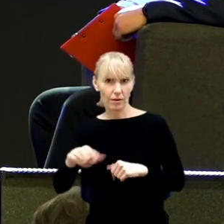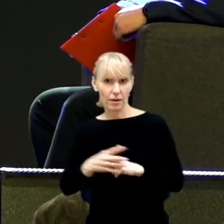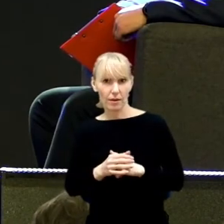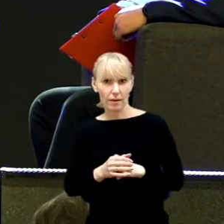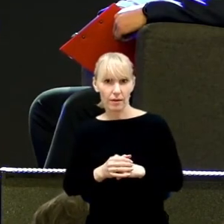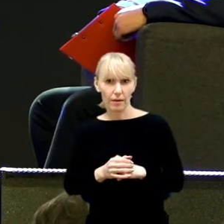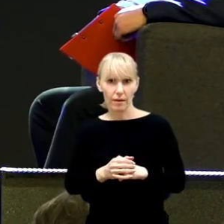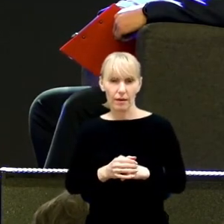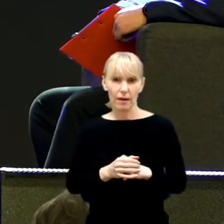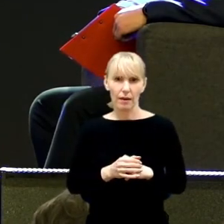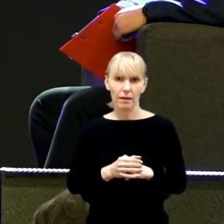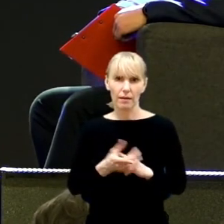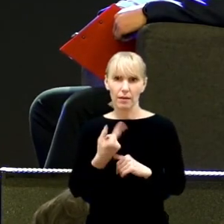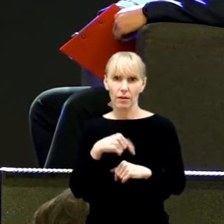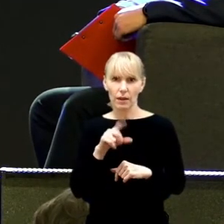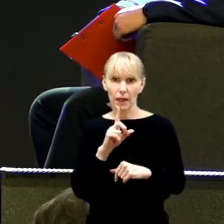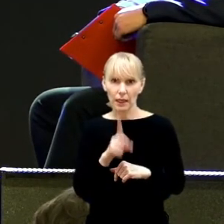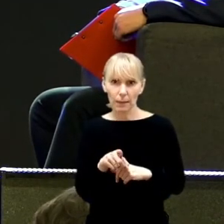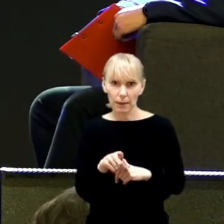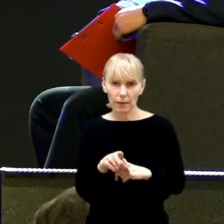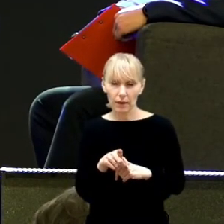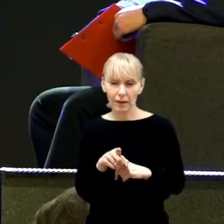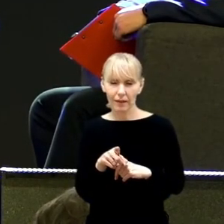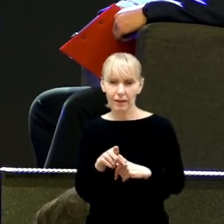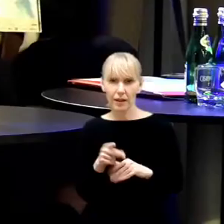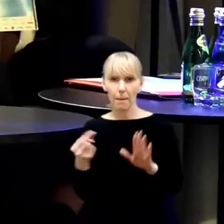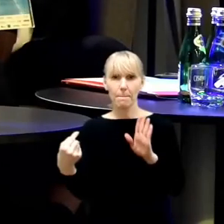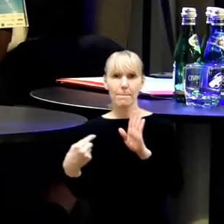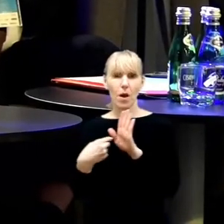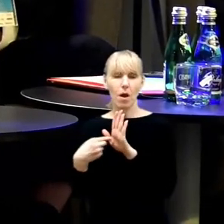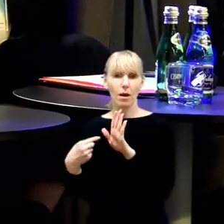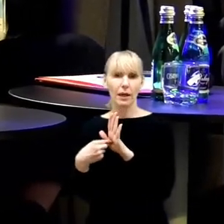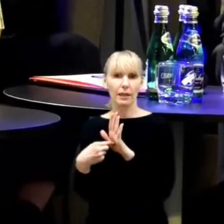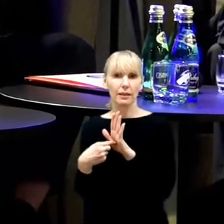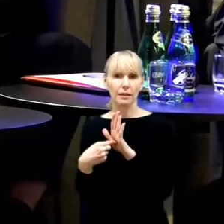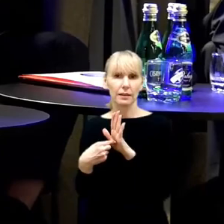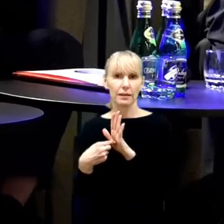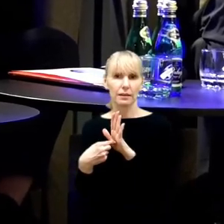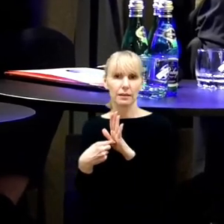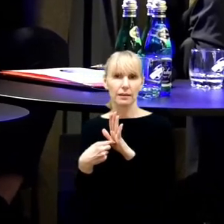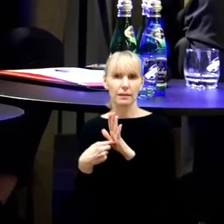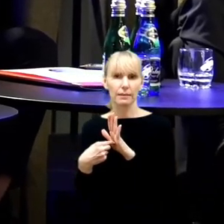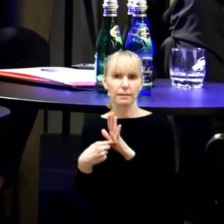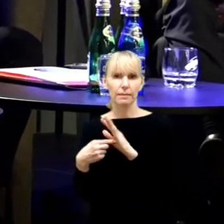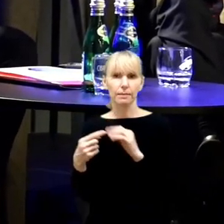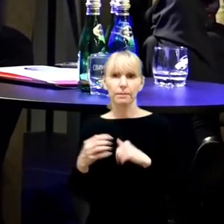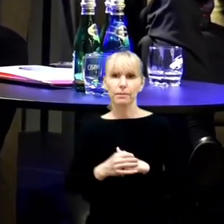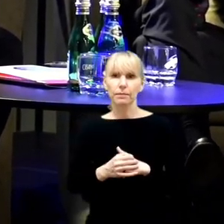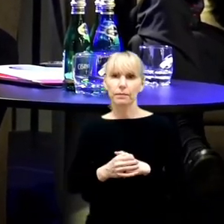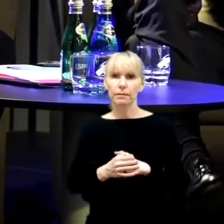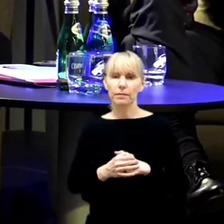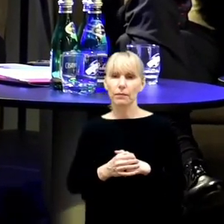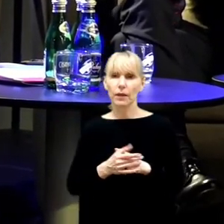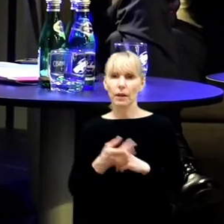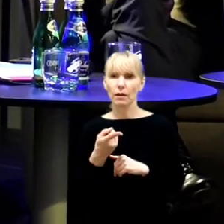To tak naprawdę pokazuje to, jakim graczem jest sektor publiczny